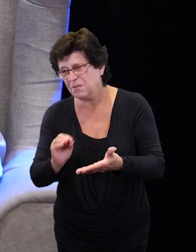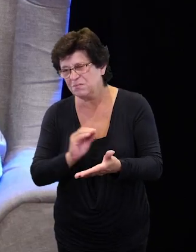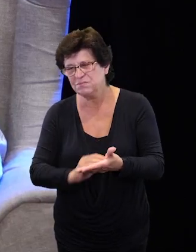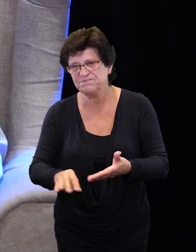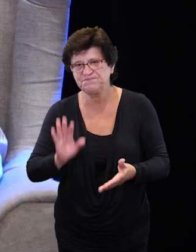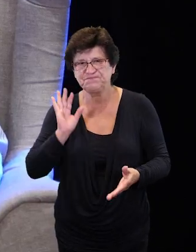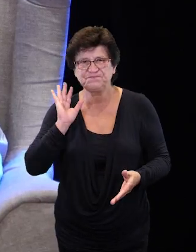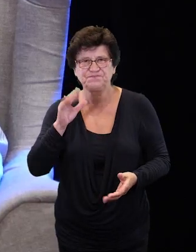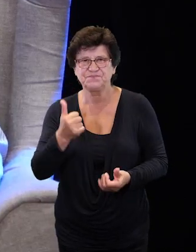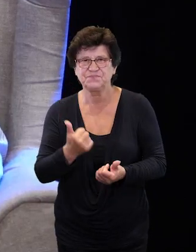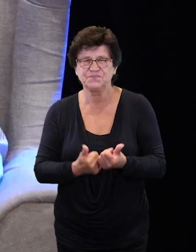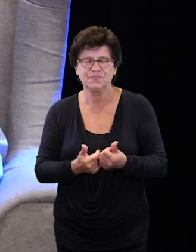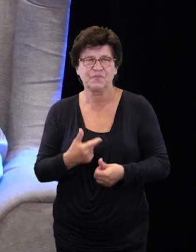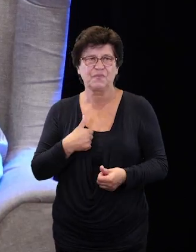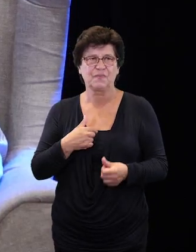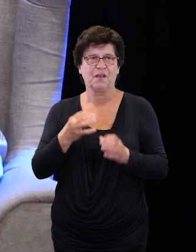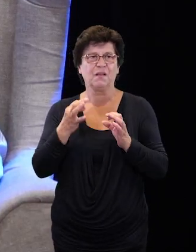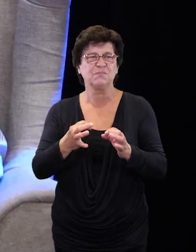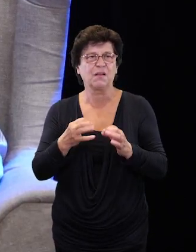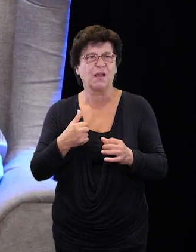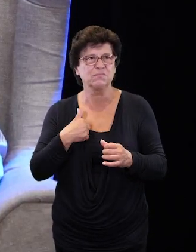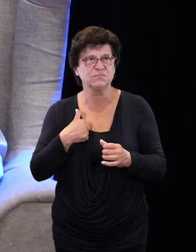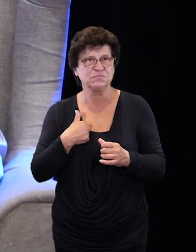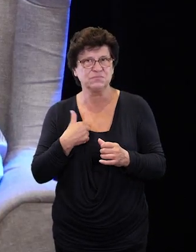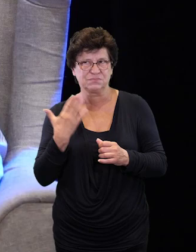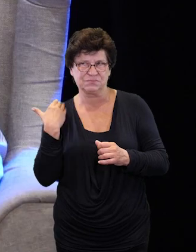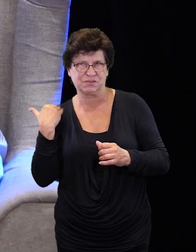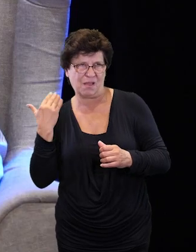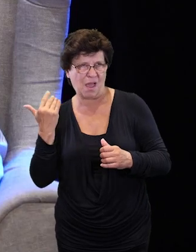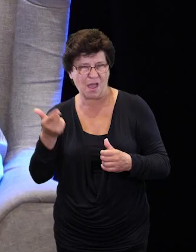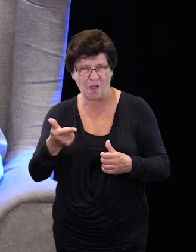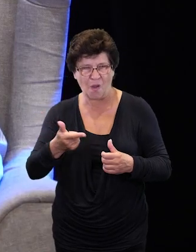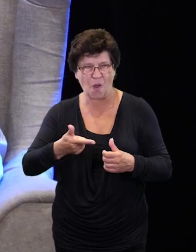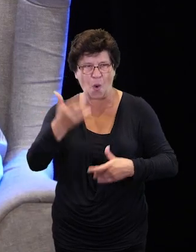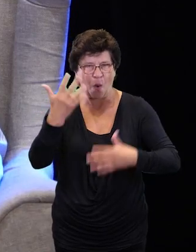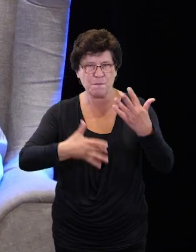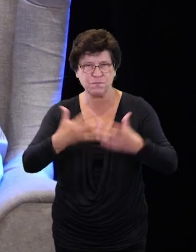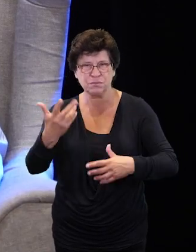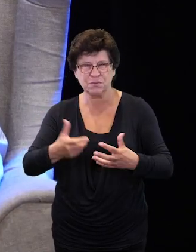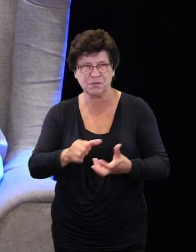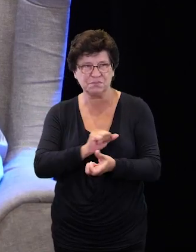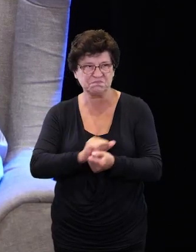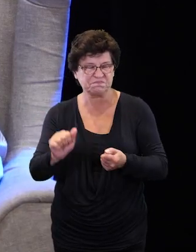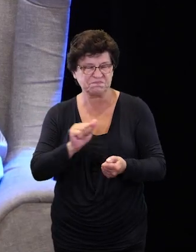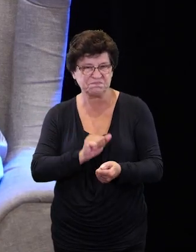Mnie się ostatnio komputer popsuł w przychodni i zacząłem patrzeć na pacjenta.